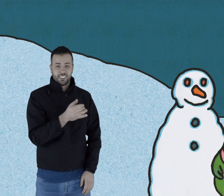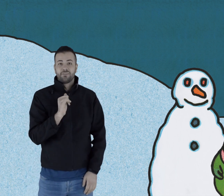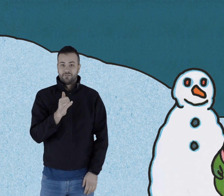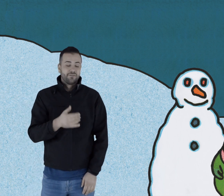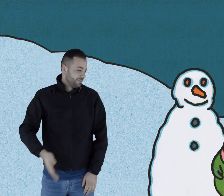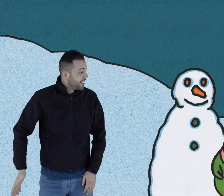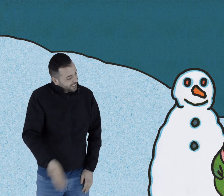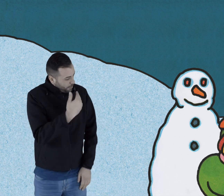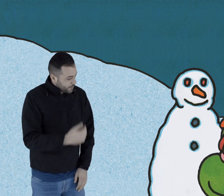sì... andiamo !